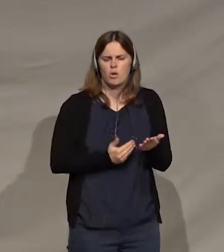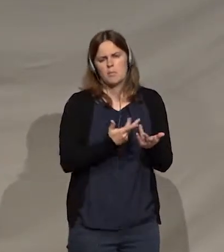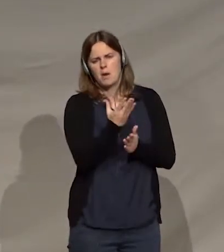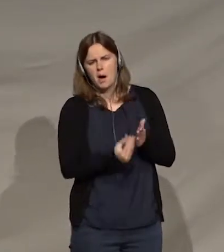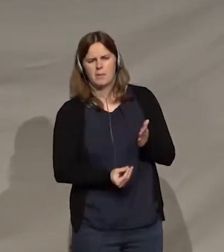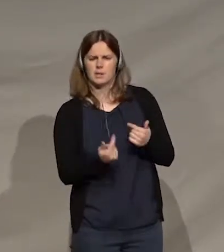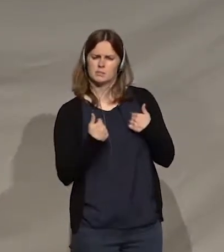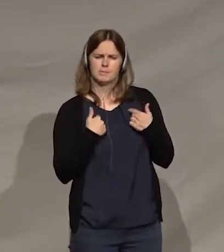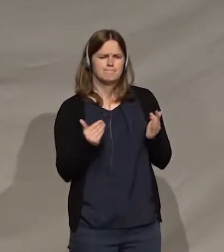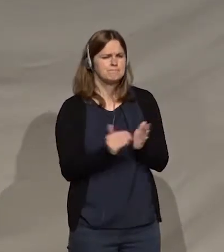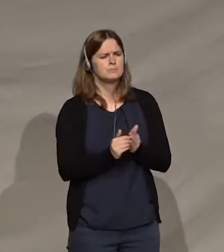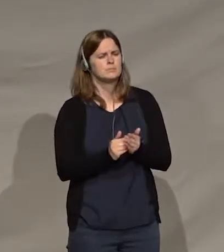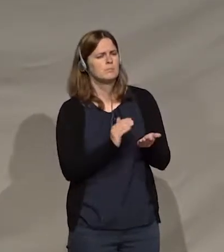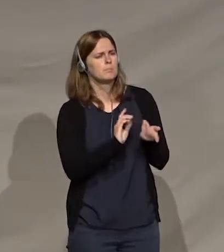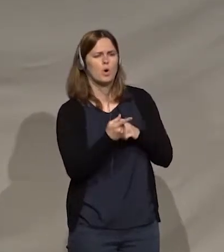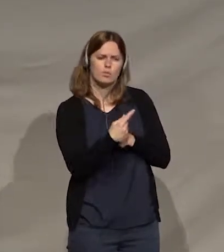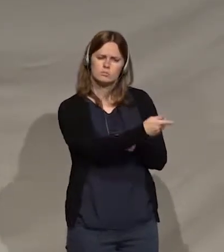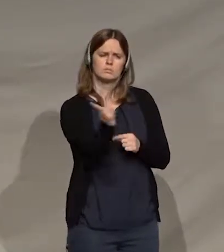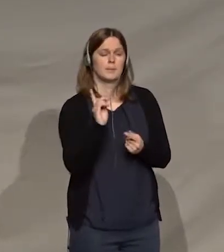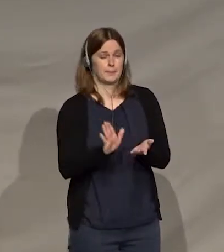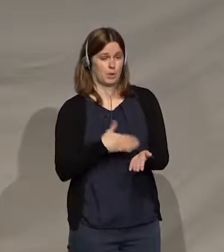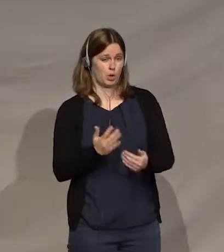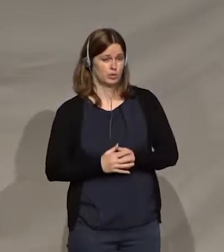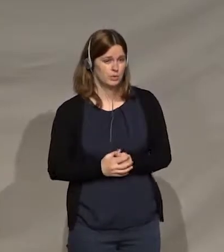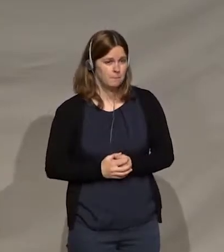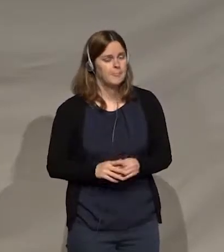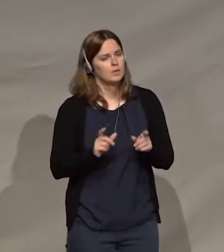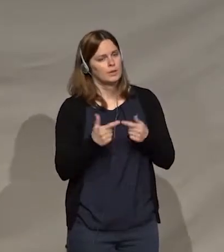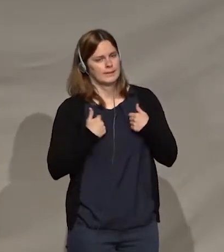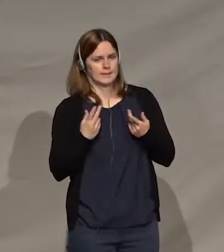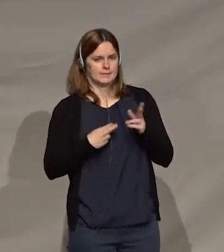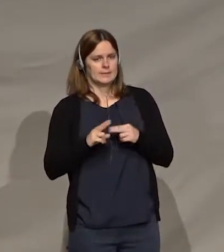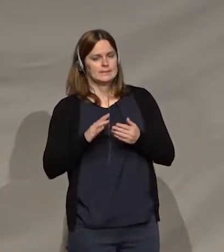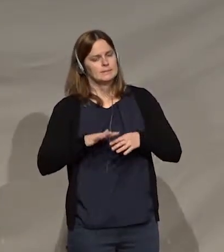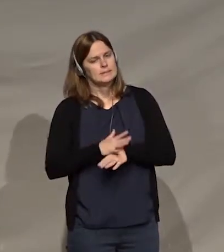že podporuje nezávislost a soběstačnost lidí s postižením.